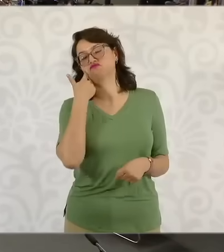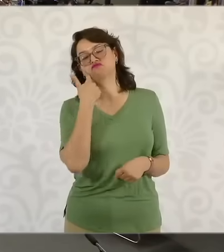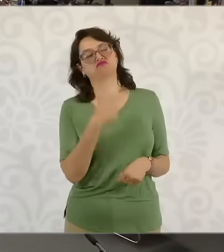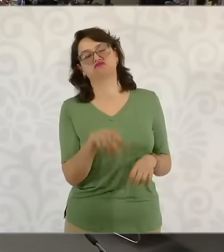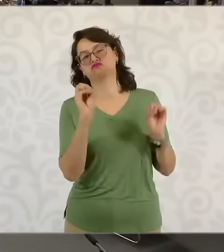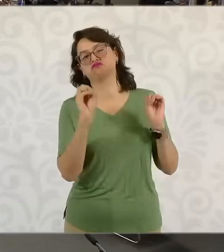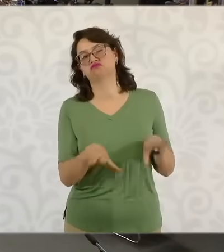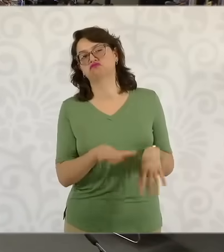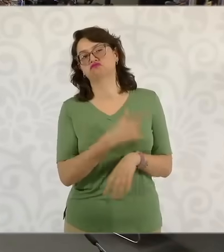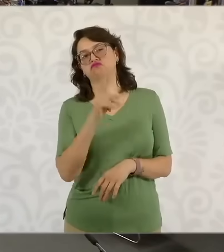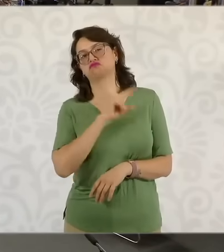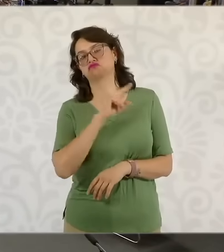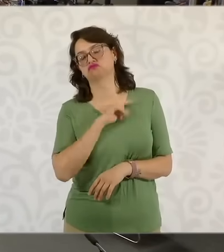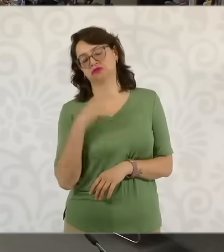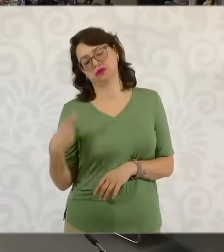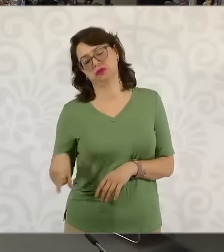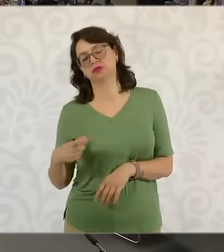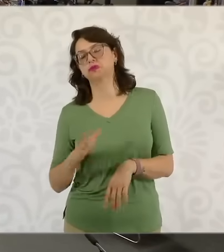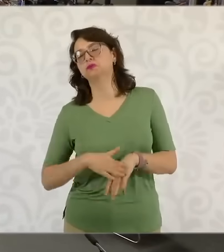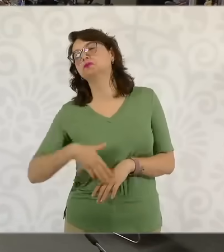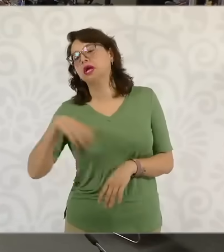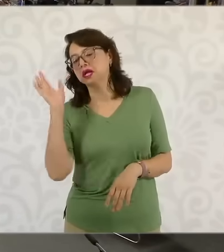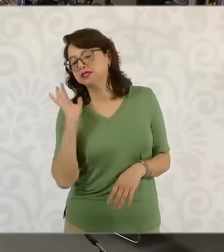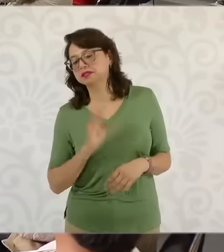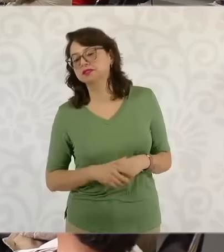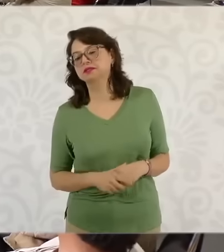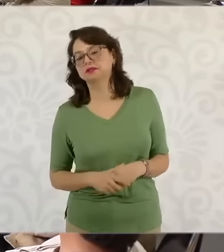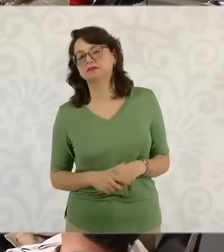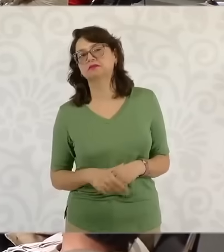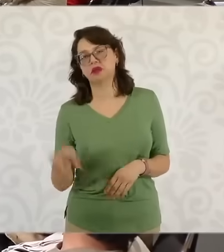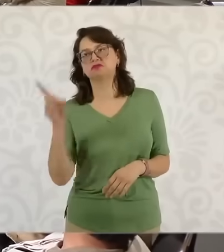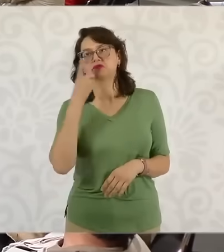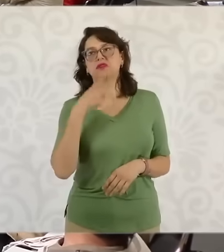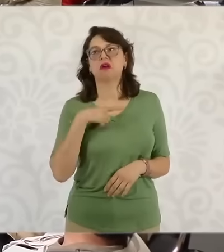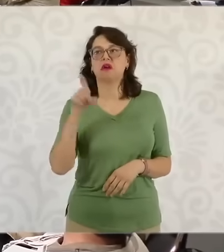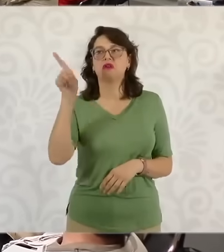dinero bueno eso me platicaban el otro día en allá en la zona de hospitales de de Tlalpan se